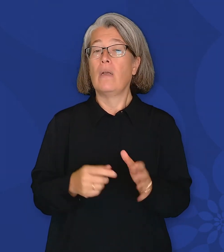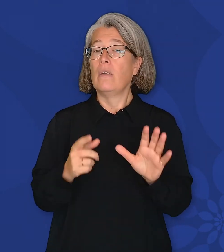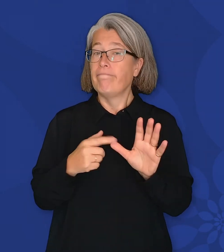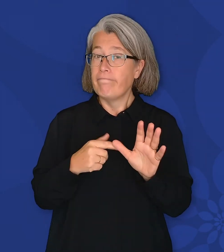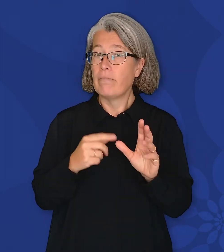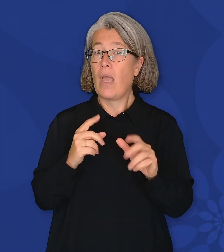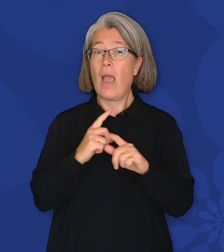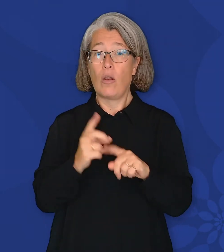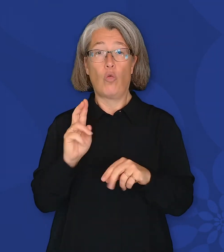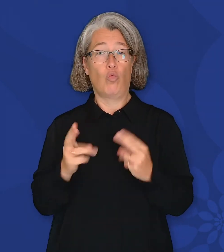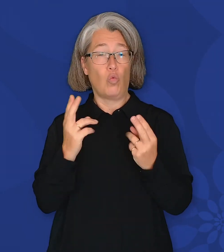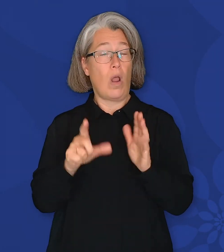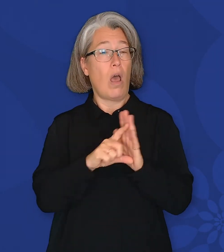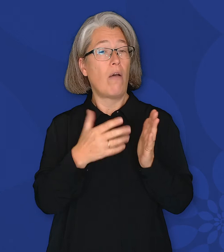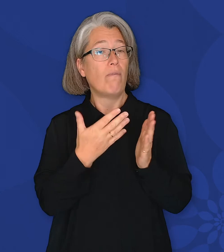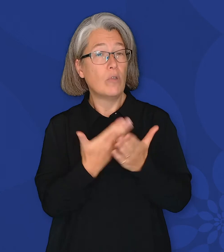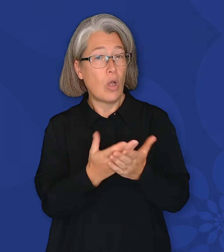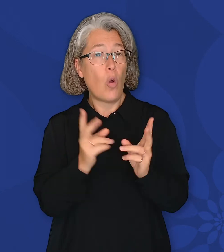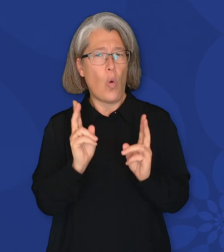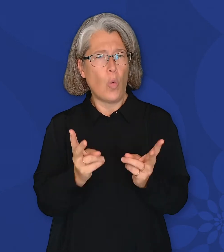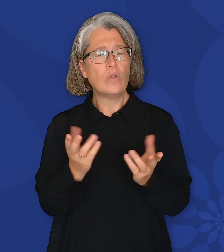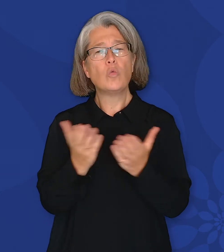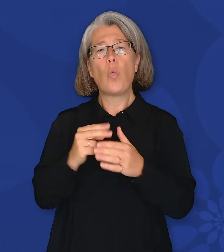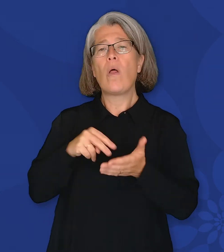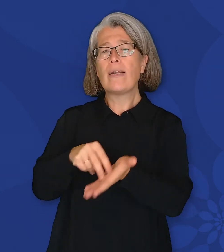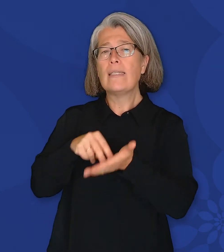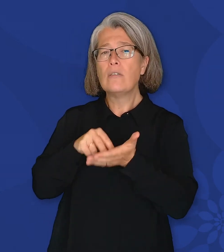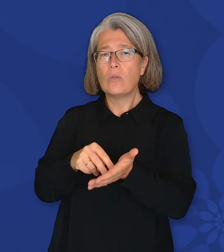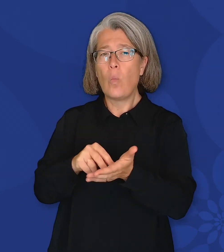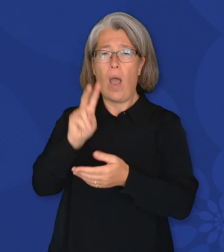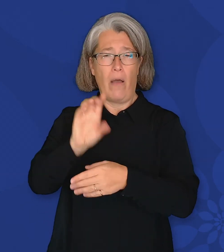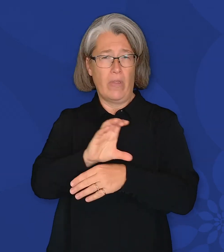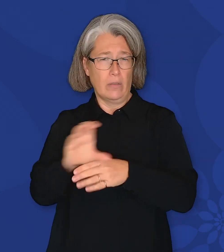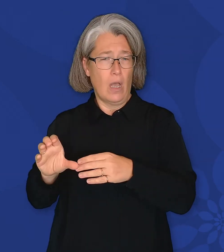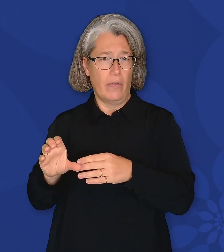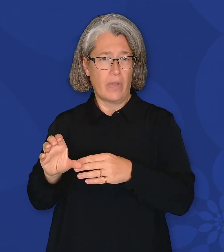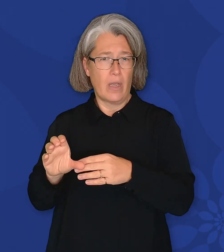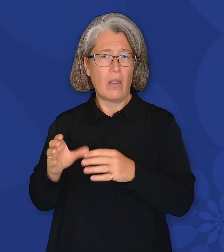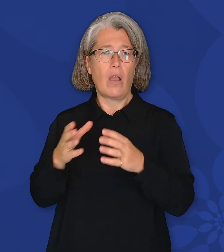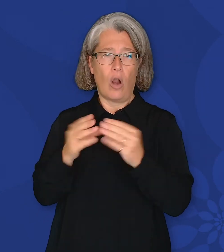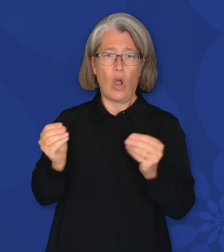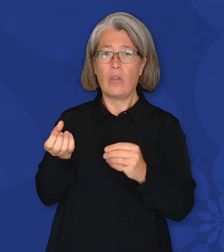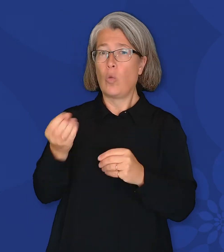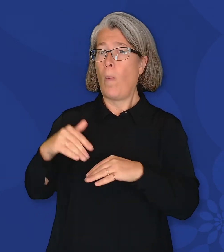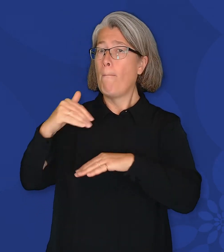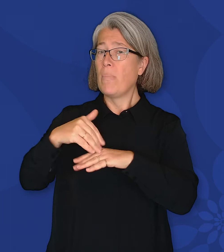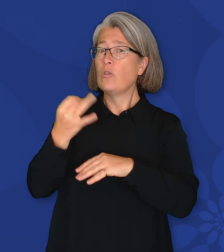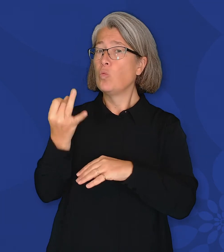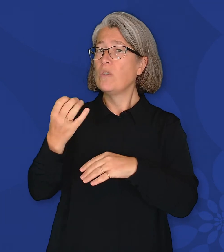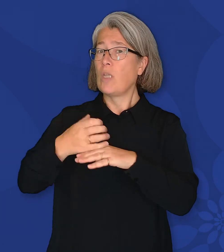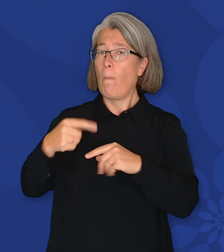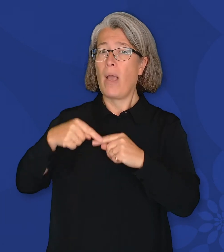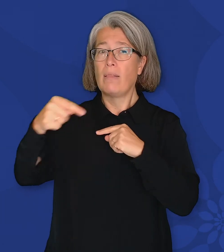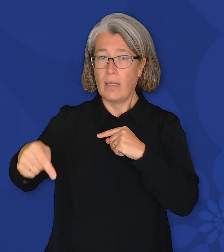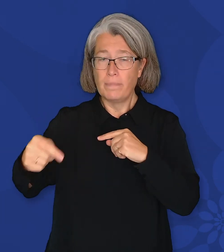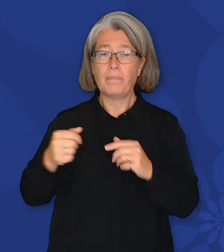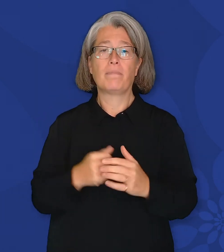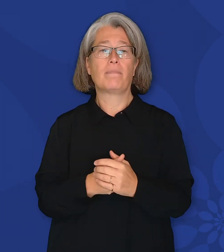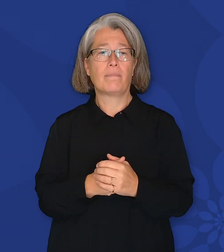Enligt förslaget är även skolresor på minst 7 kilometer avgiftsfria på andra stadiet.